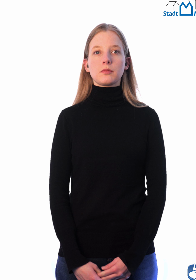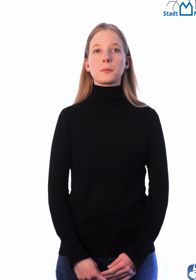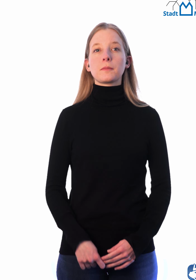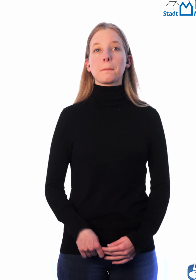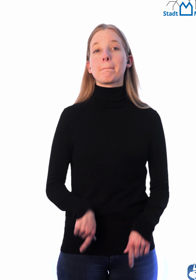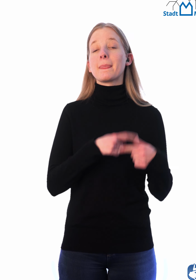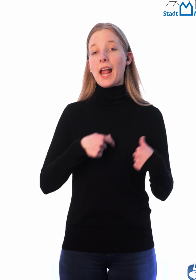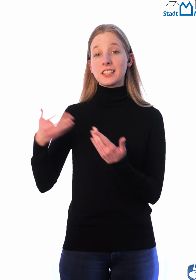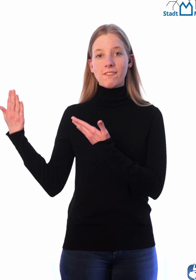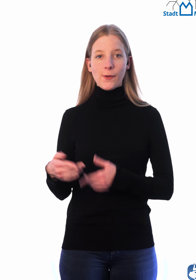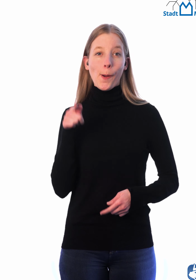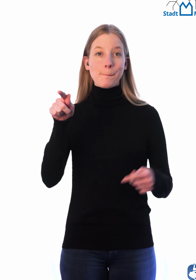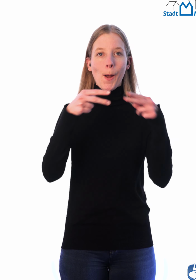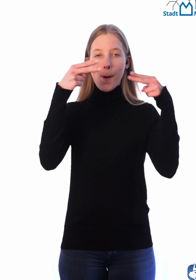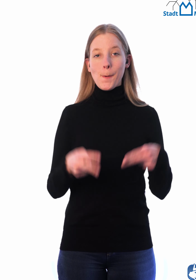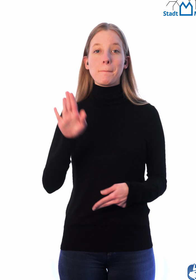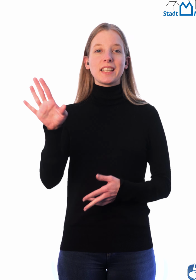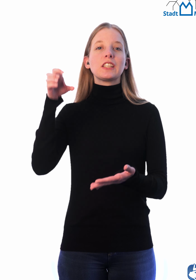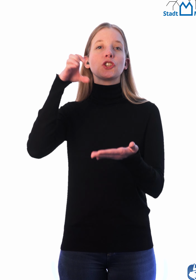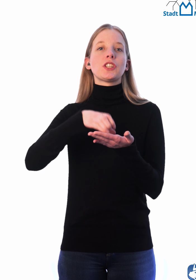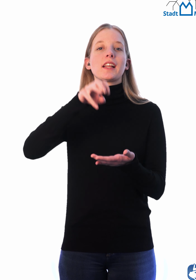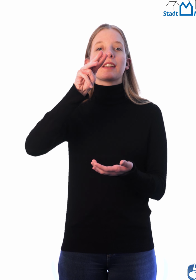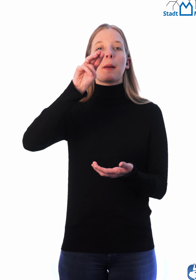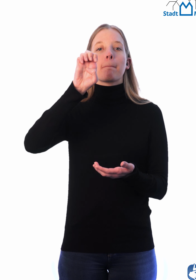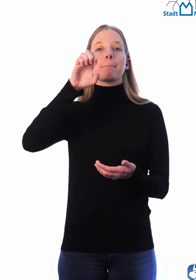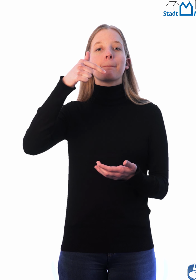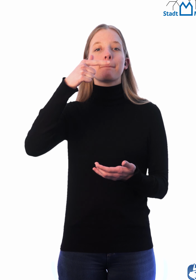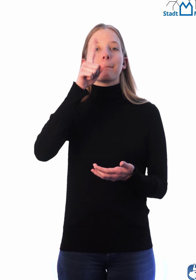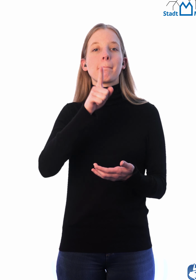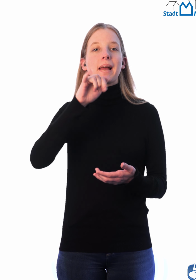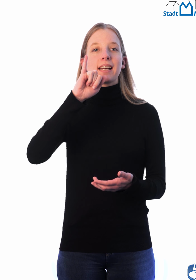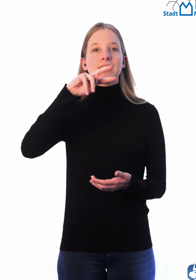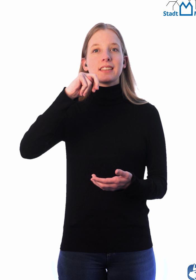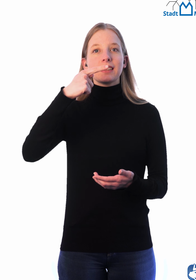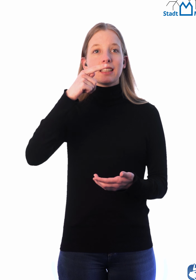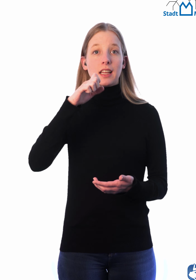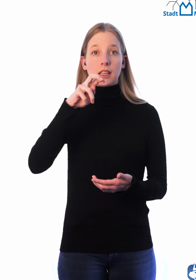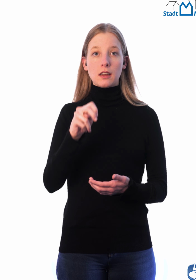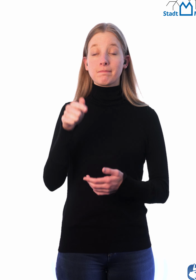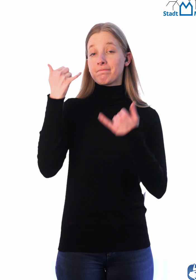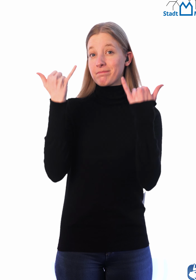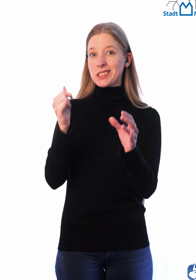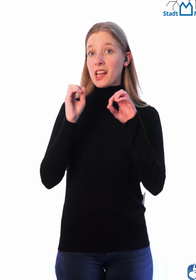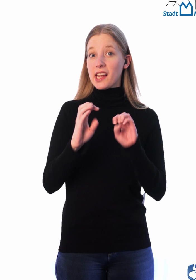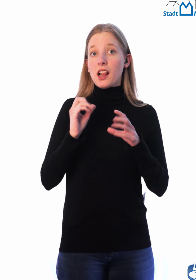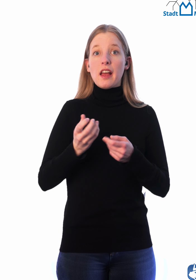Herzlich Willkommen Das hier ist die Internetseite der Stadt Metzingen. Im Folgenden wird erläutert,